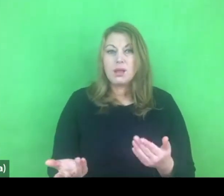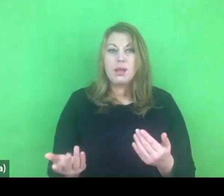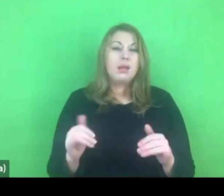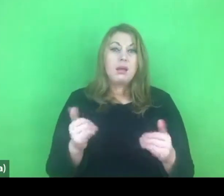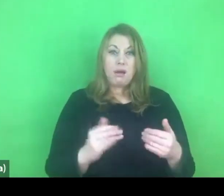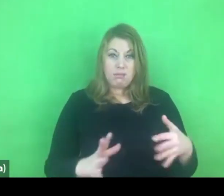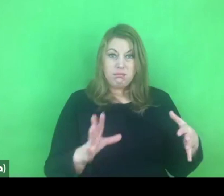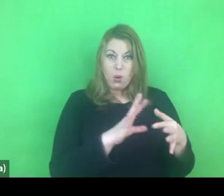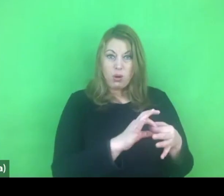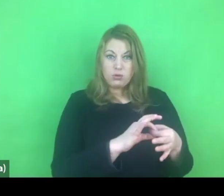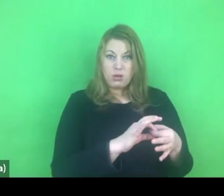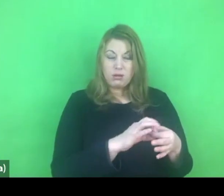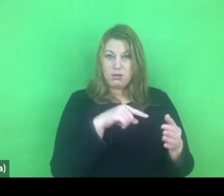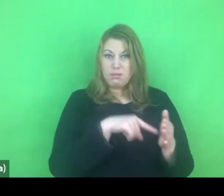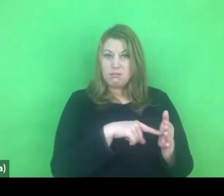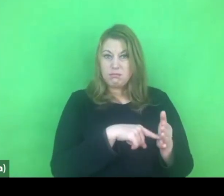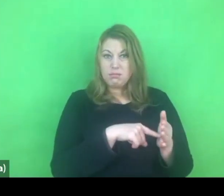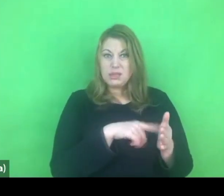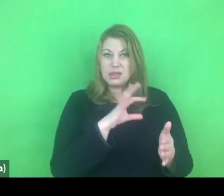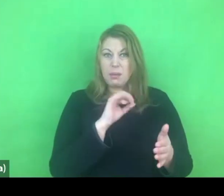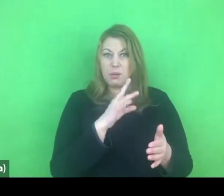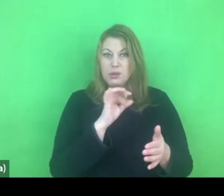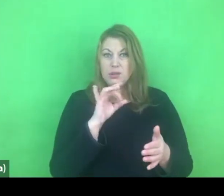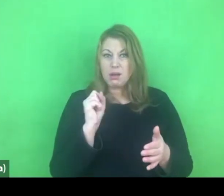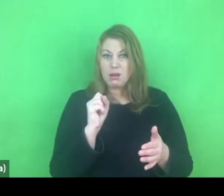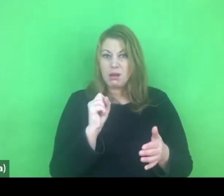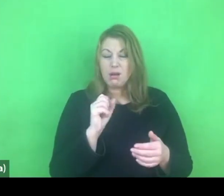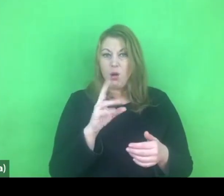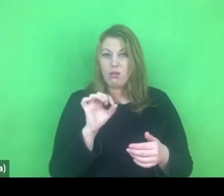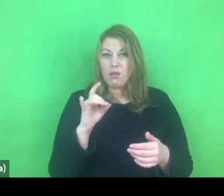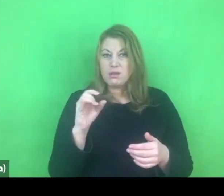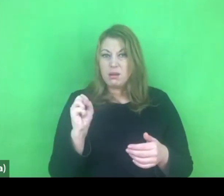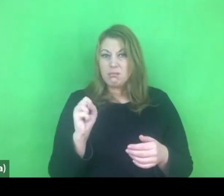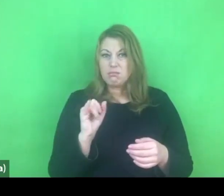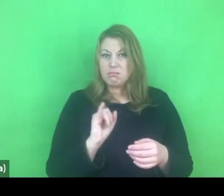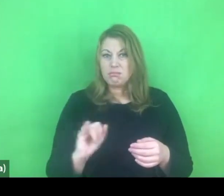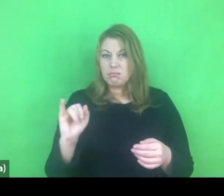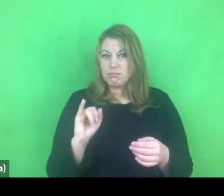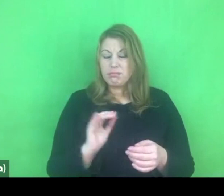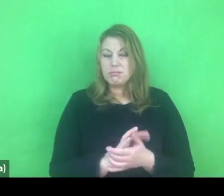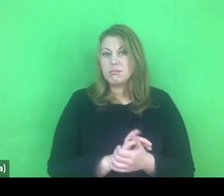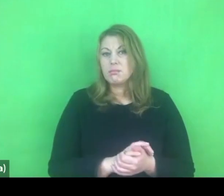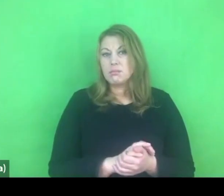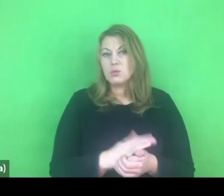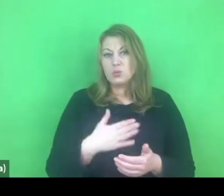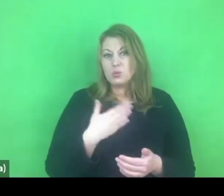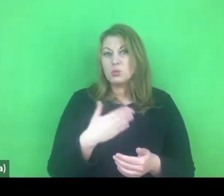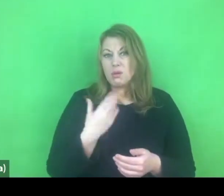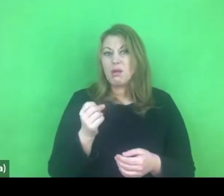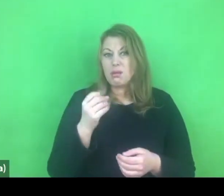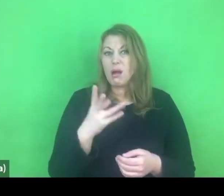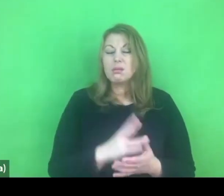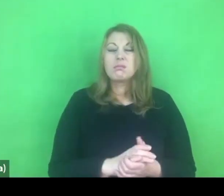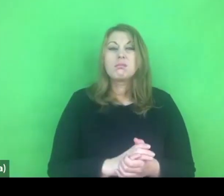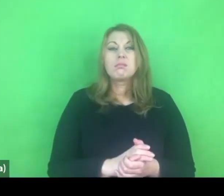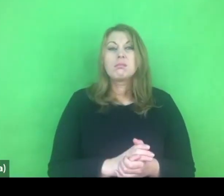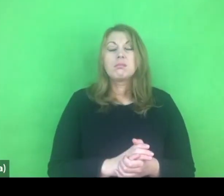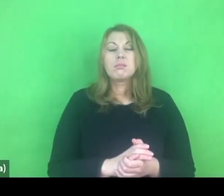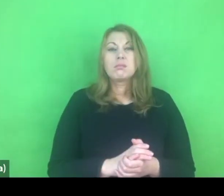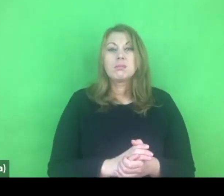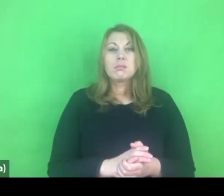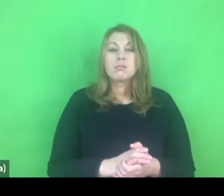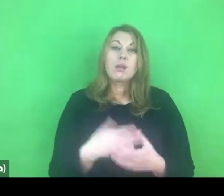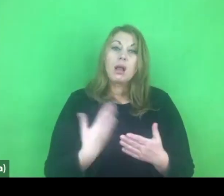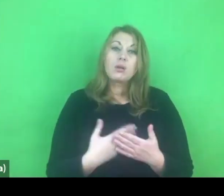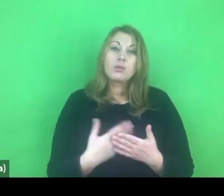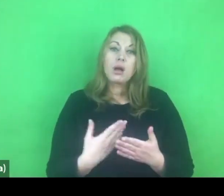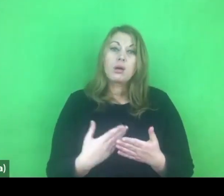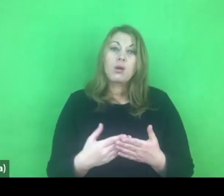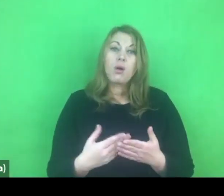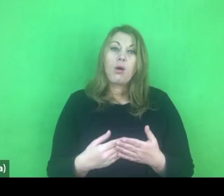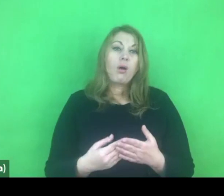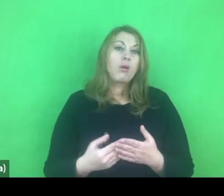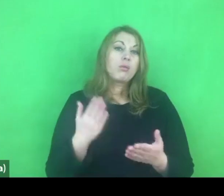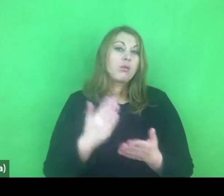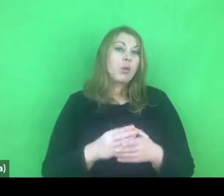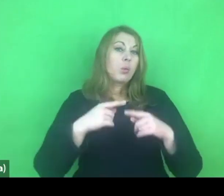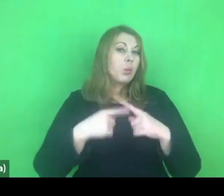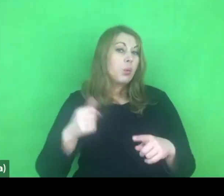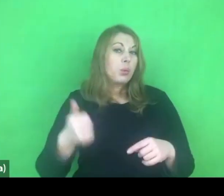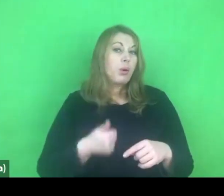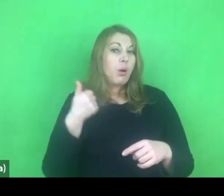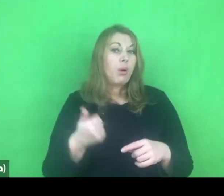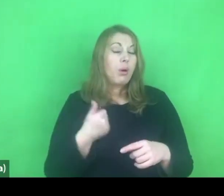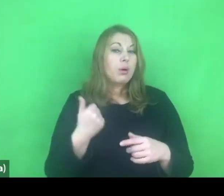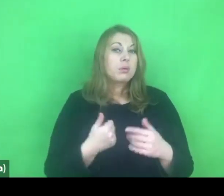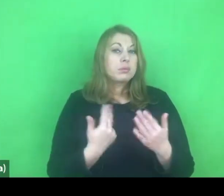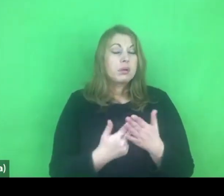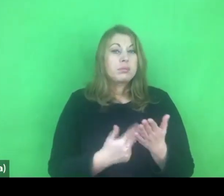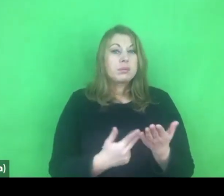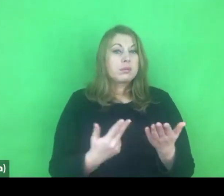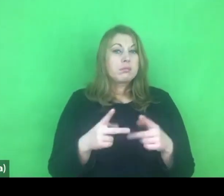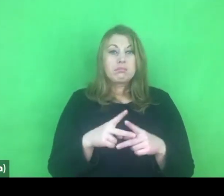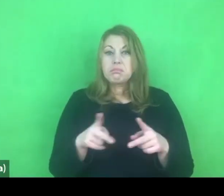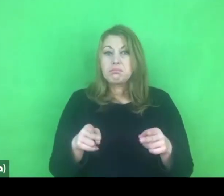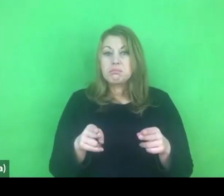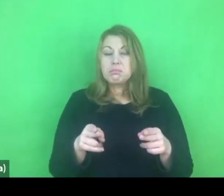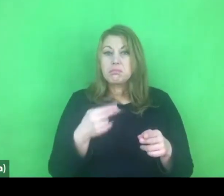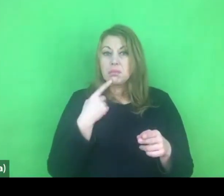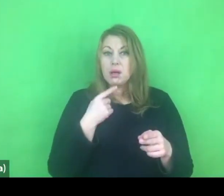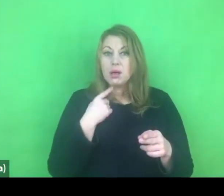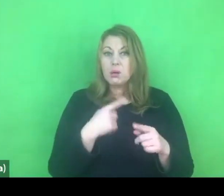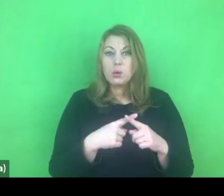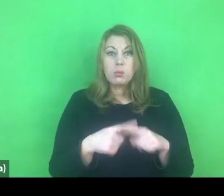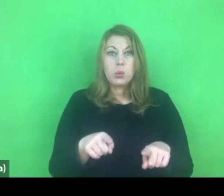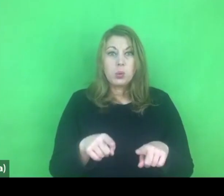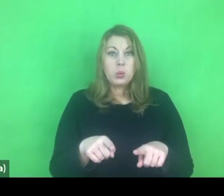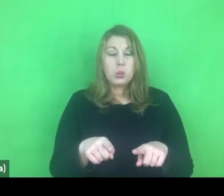Ja mam przeświadczenie, że pewnie tak. W jaki inny sposób można by wytłumaczyć, że ten okres jest tak dramatycznie skrócony.